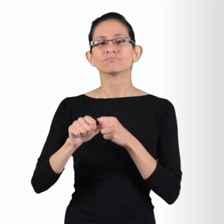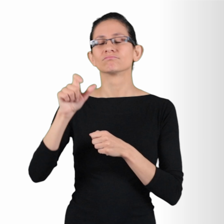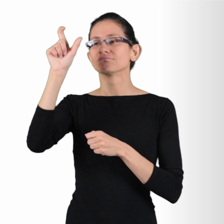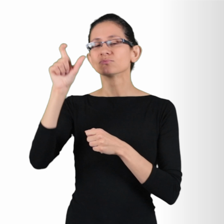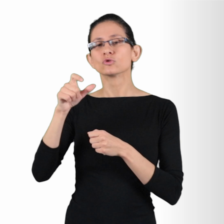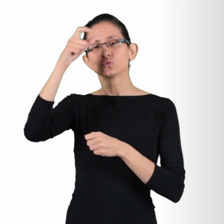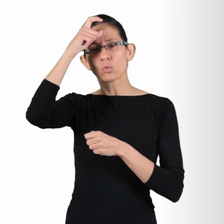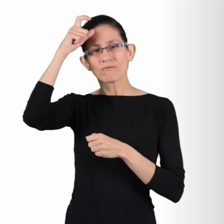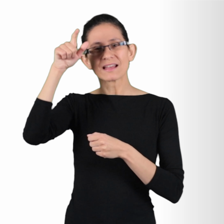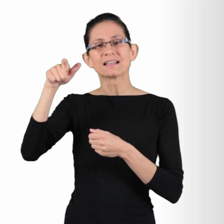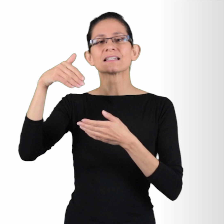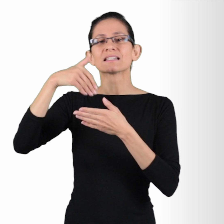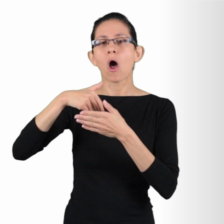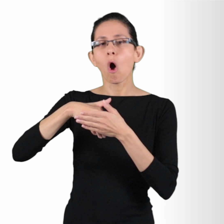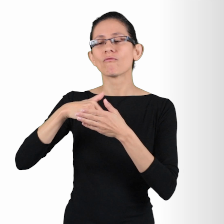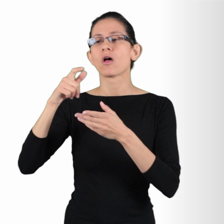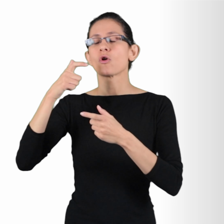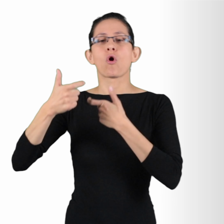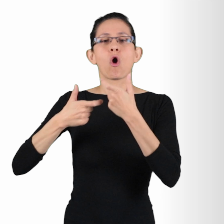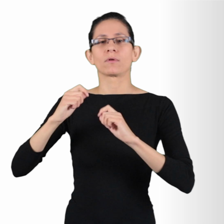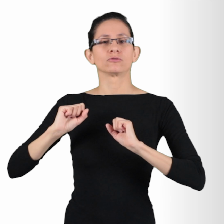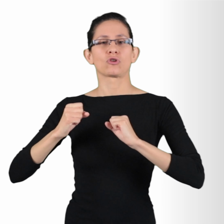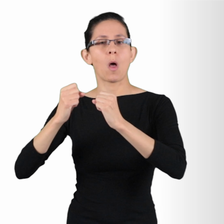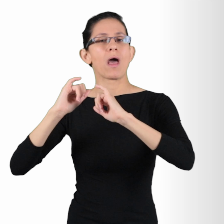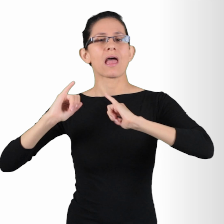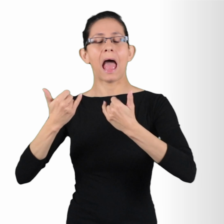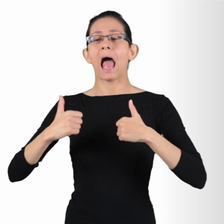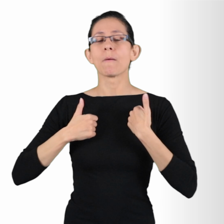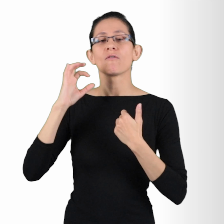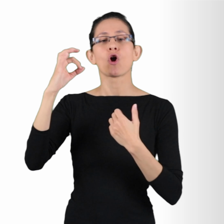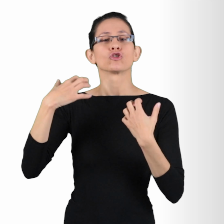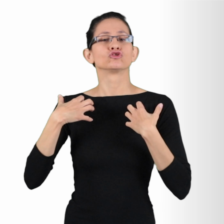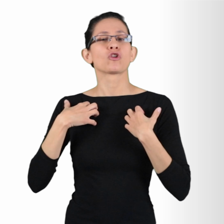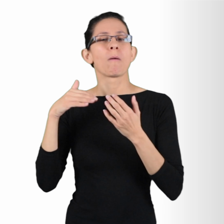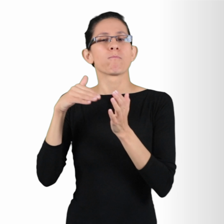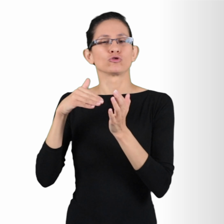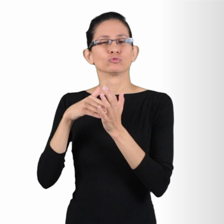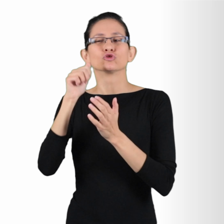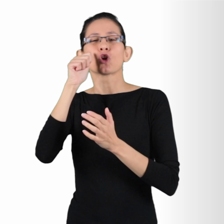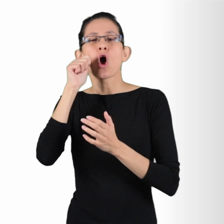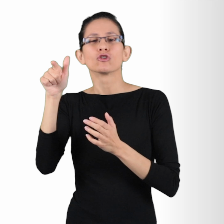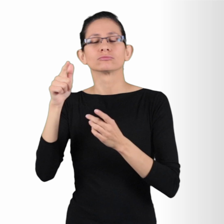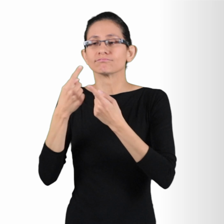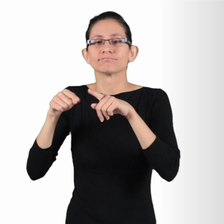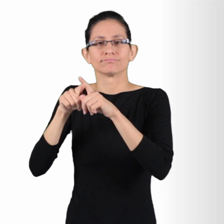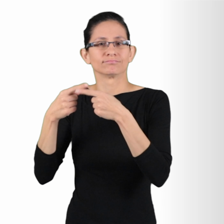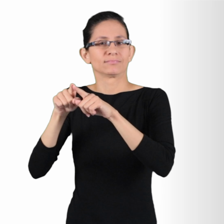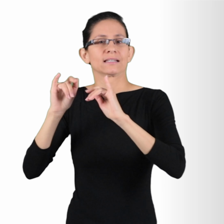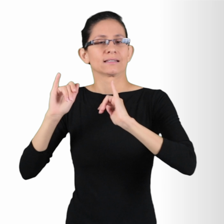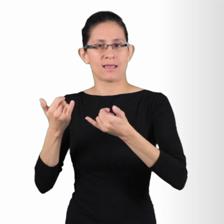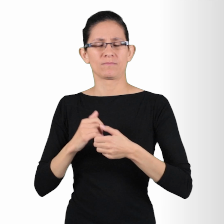To preferowany sposób funkcjonowania człowieka tak, aby spełniał jego codzienne potrzeby.